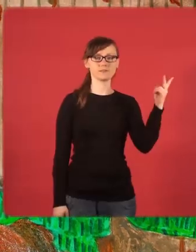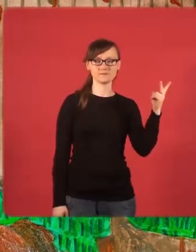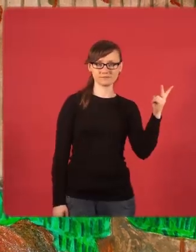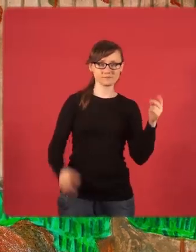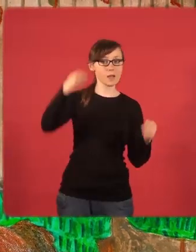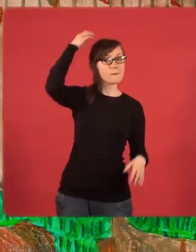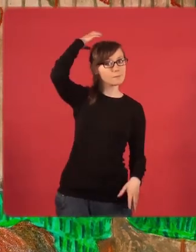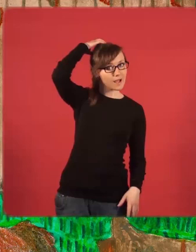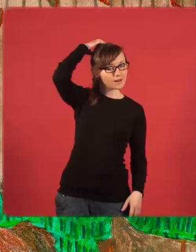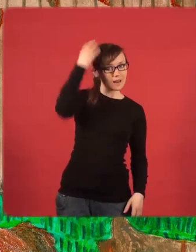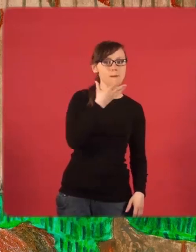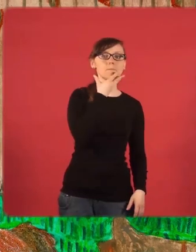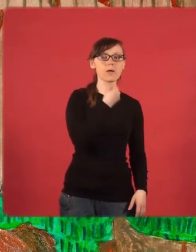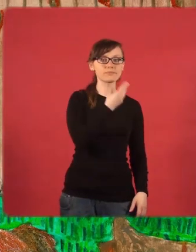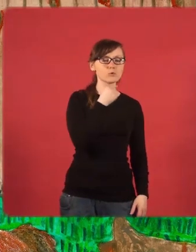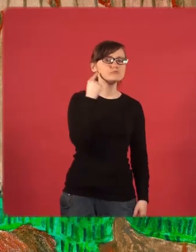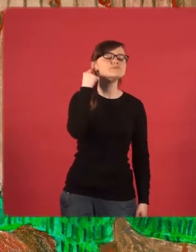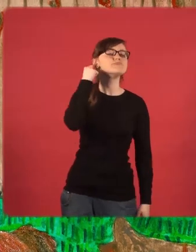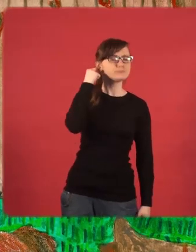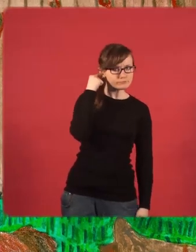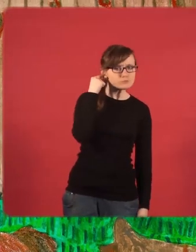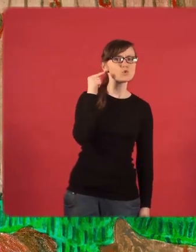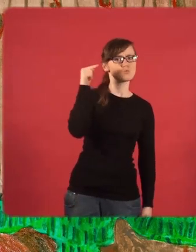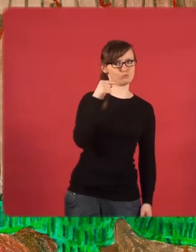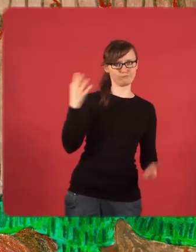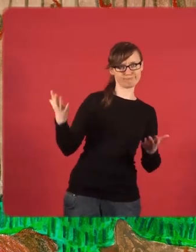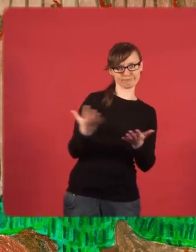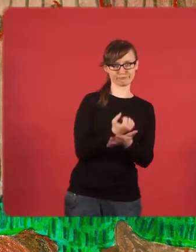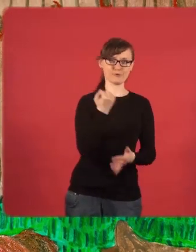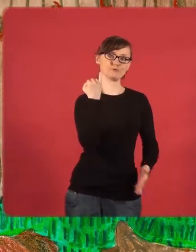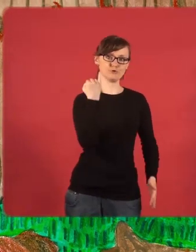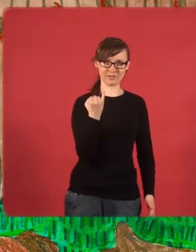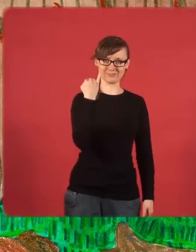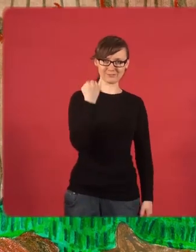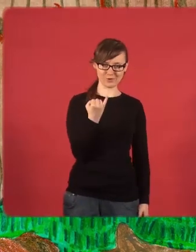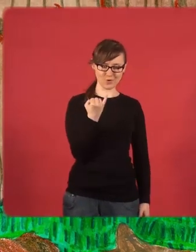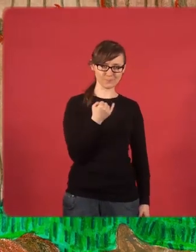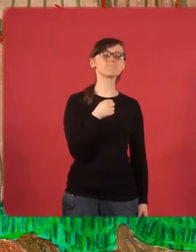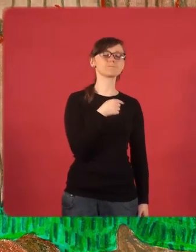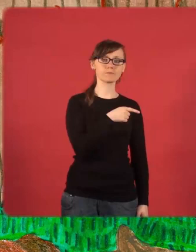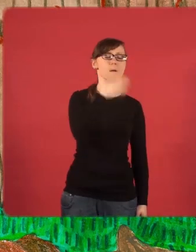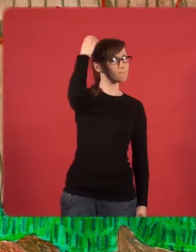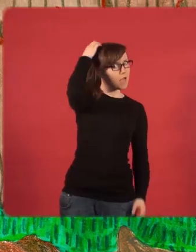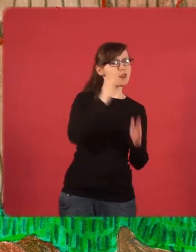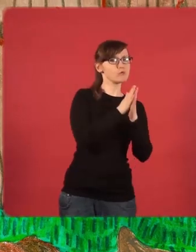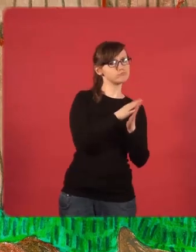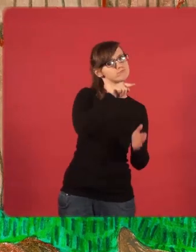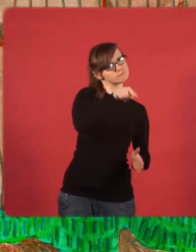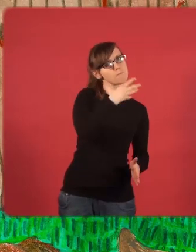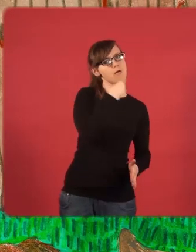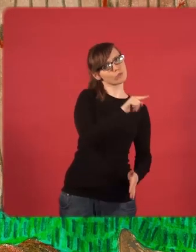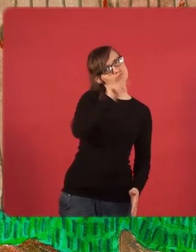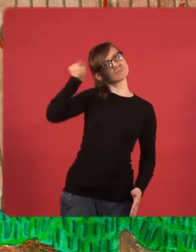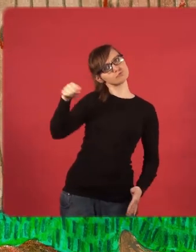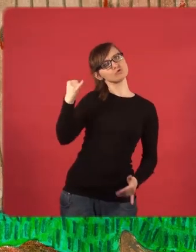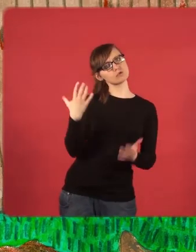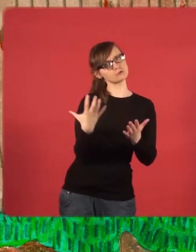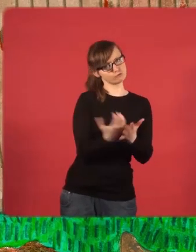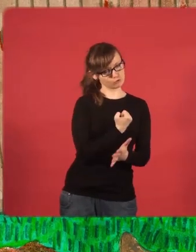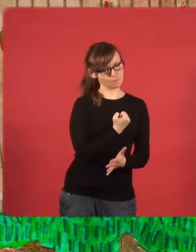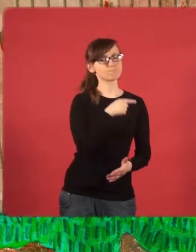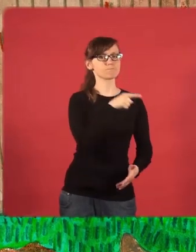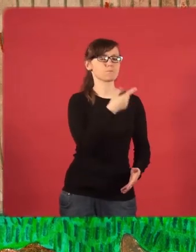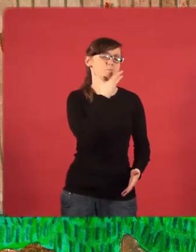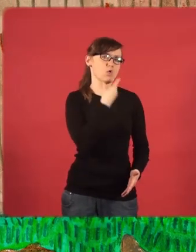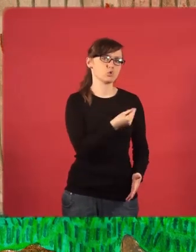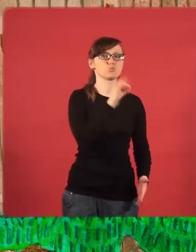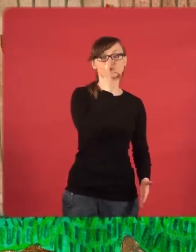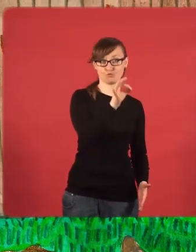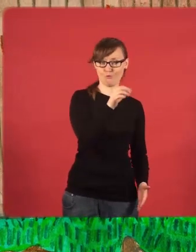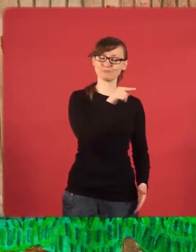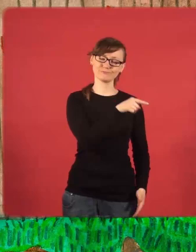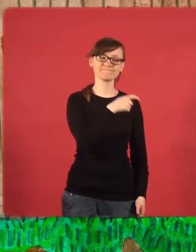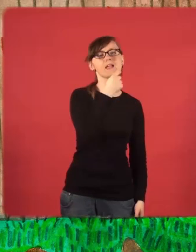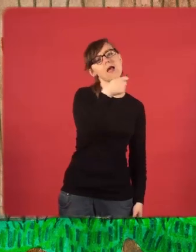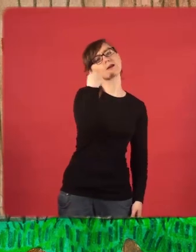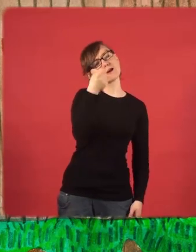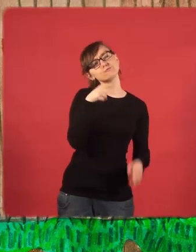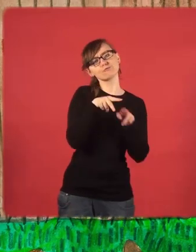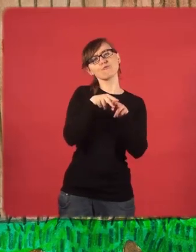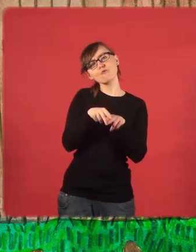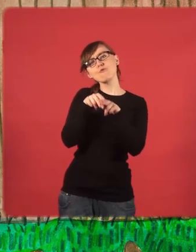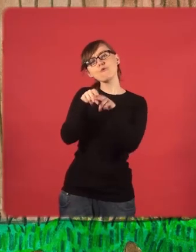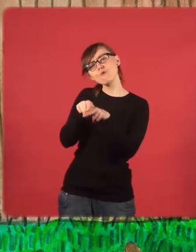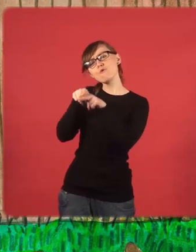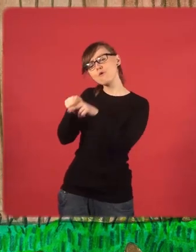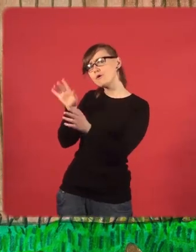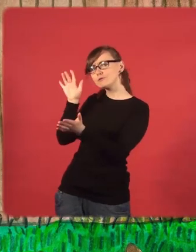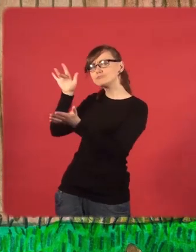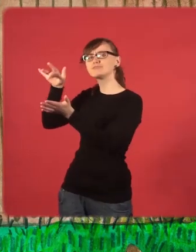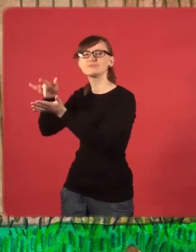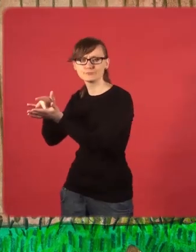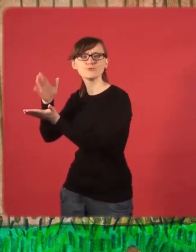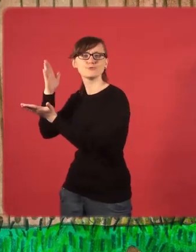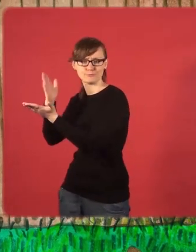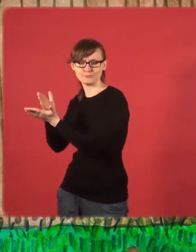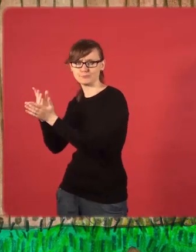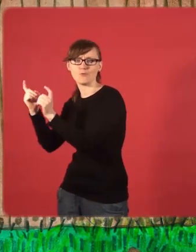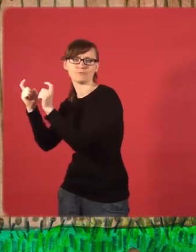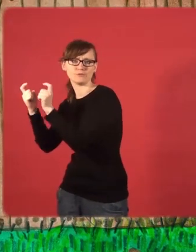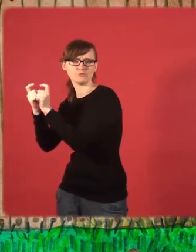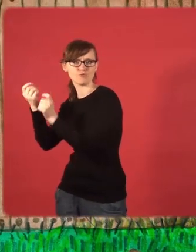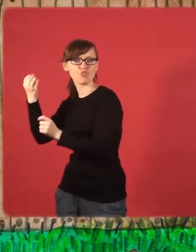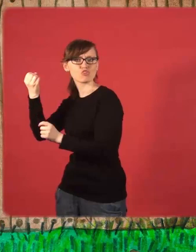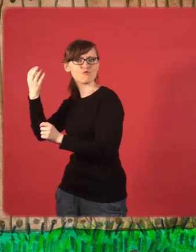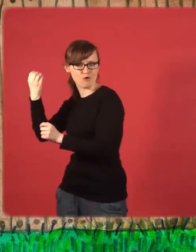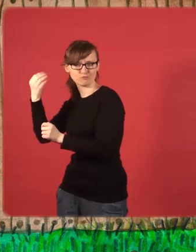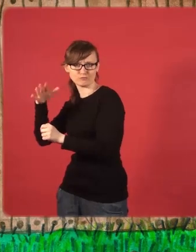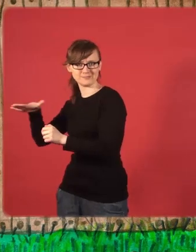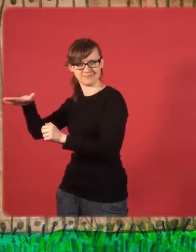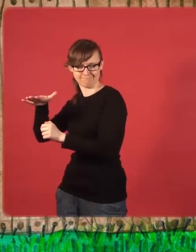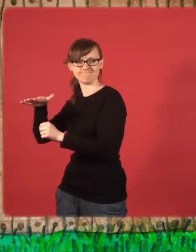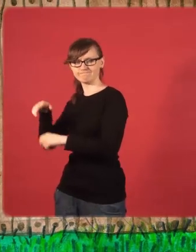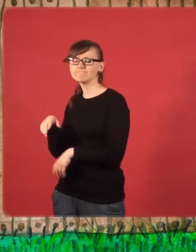W końcu otrzymali wiadomość, że dziecko będzie czekało na nich na stacji kolejowej w Bright River (Szerokiej Rzece). Mateusz pojechał więc powozem, żeby przywieźć chłopca.